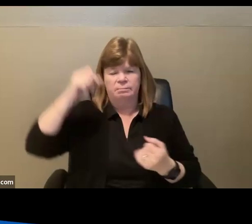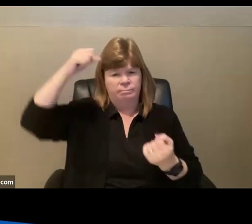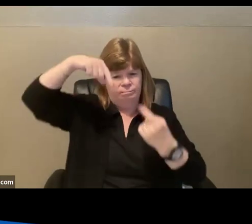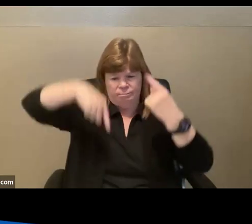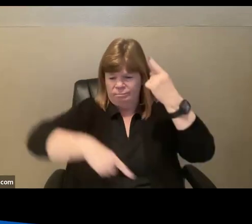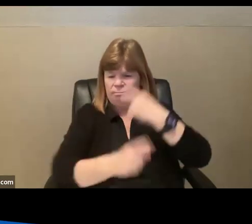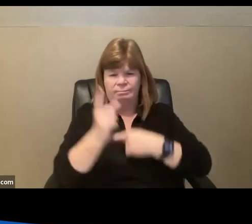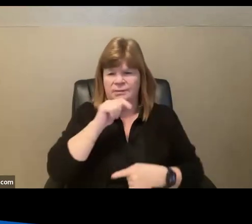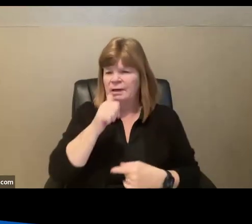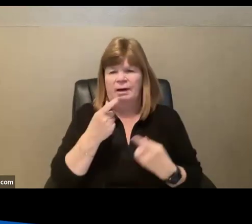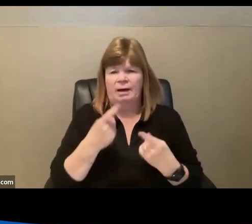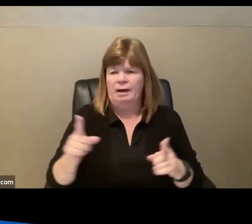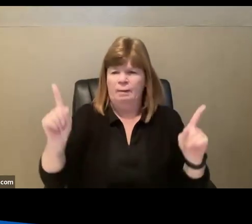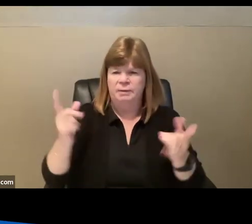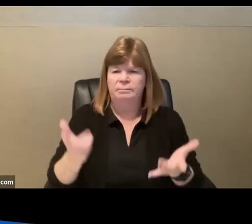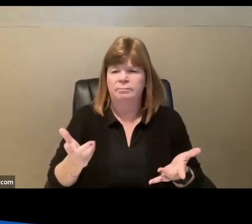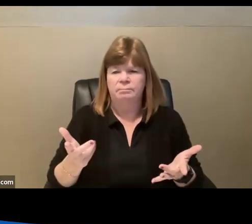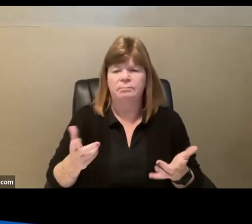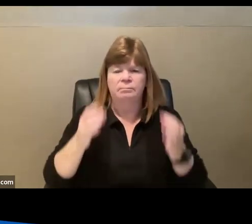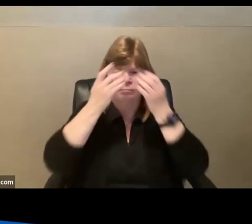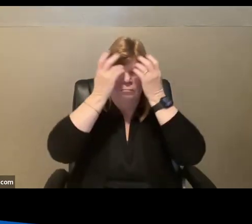poder ocurrir de esa manera.